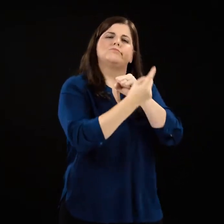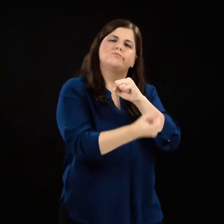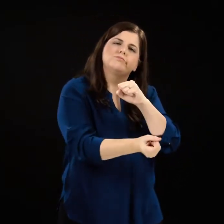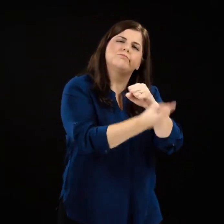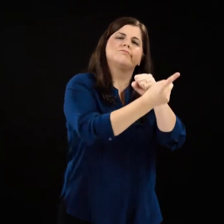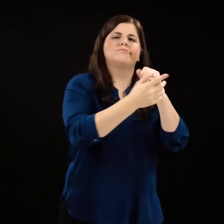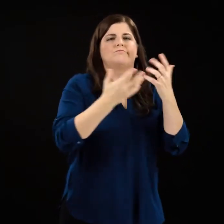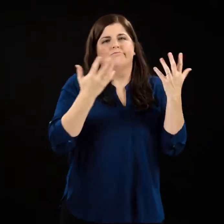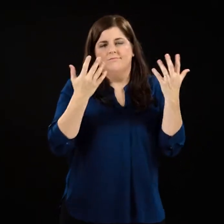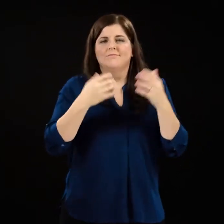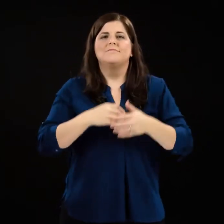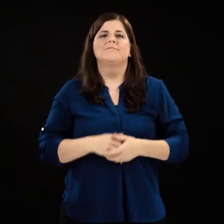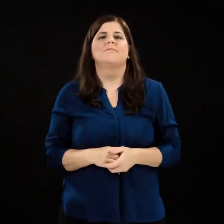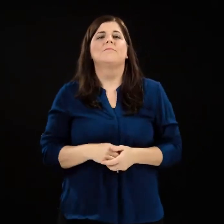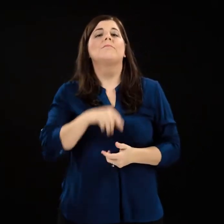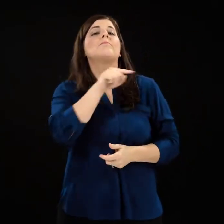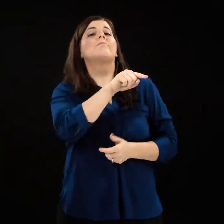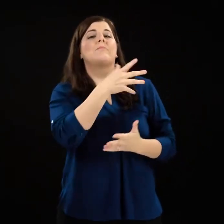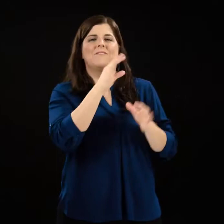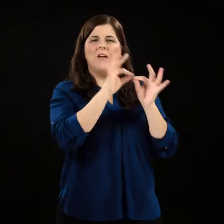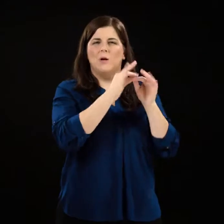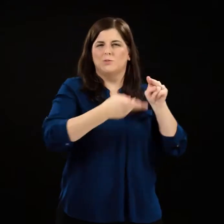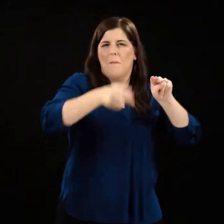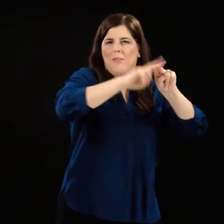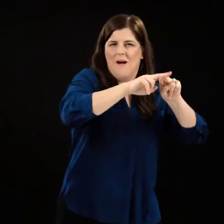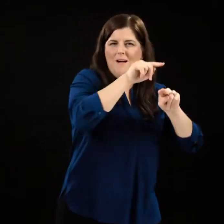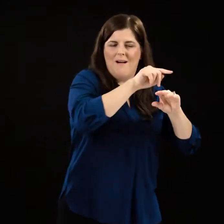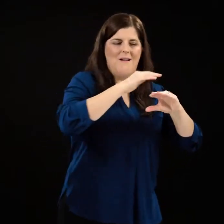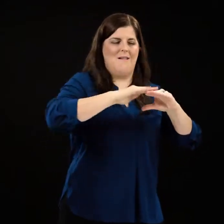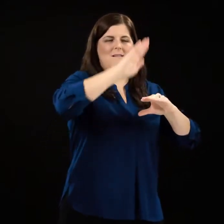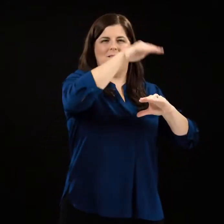activer les services. Il ne reçoit pas de facture mensuelle.